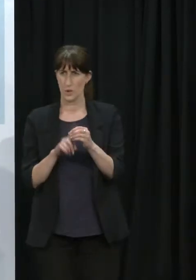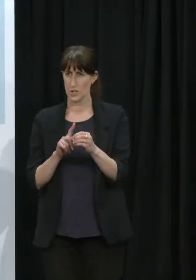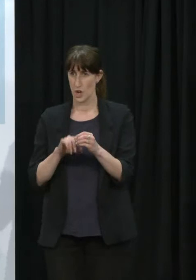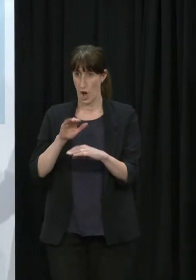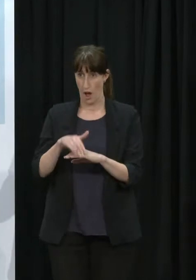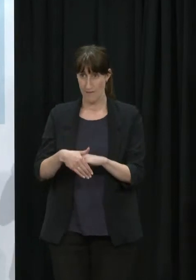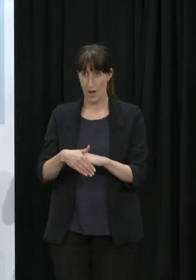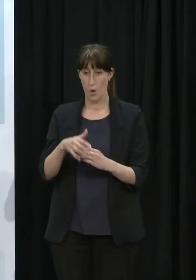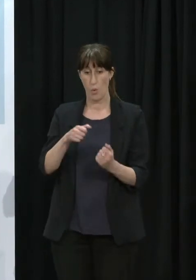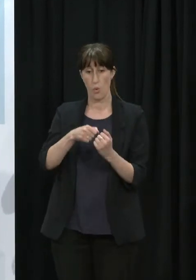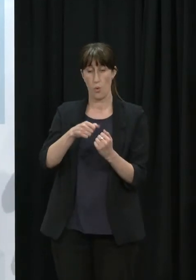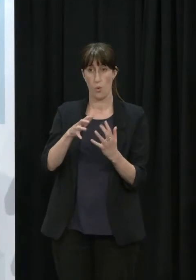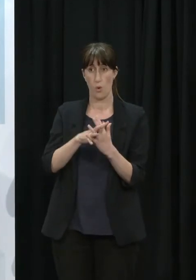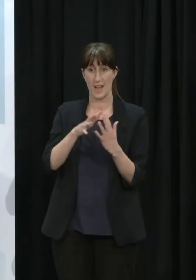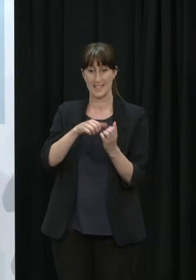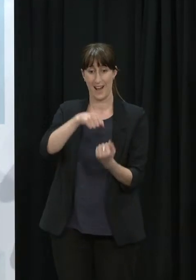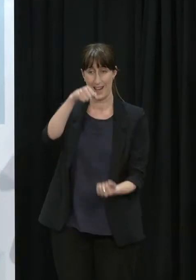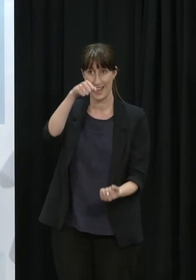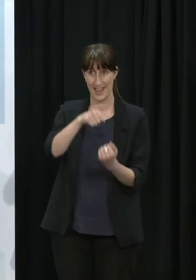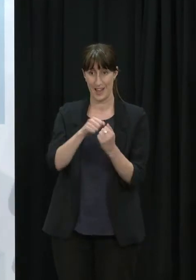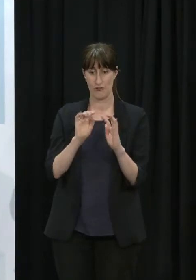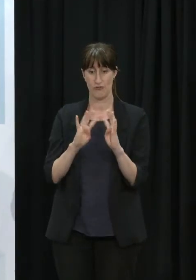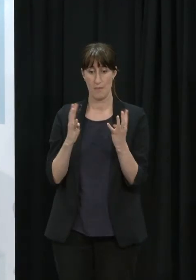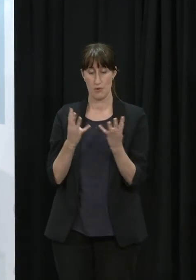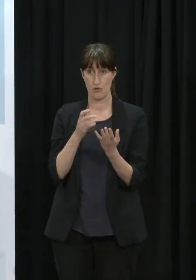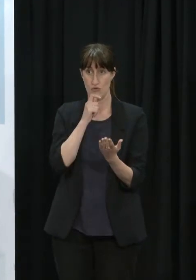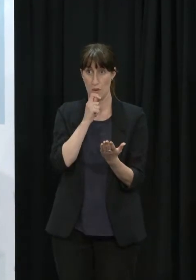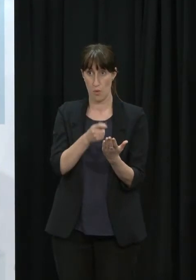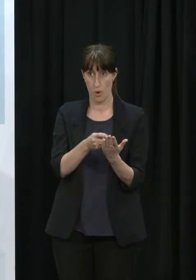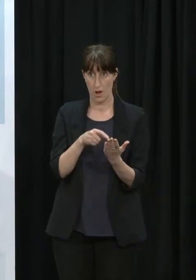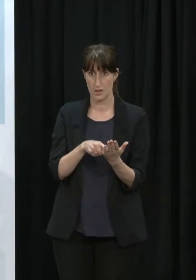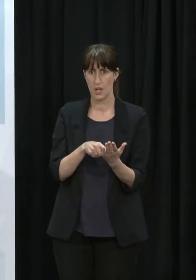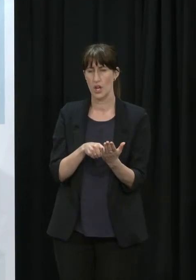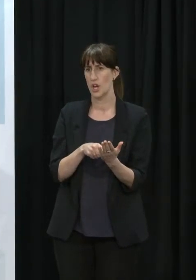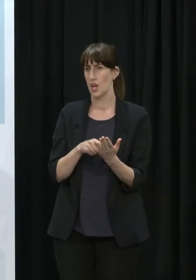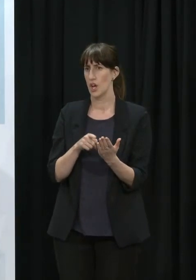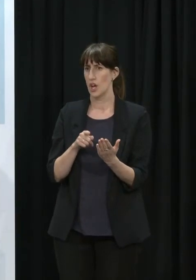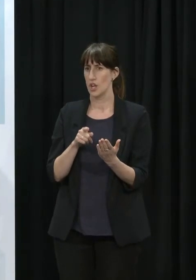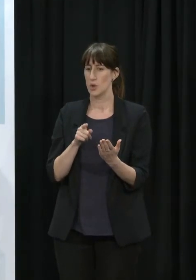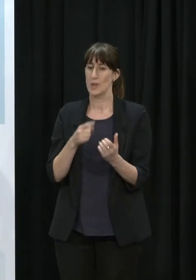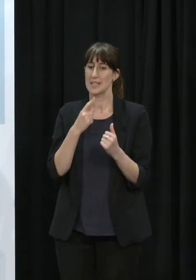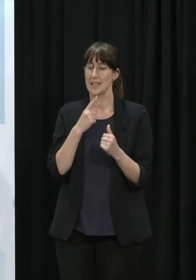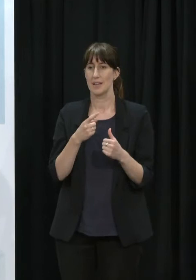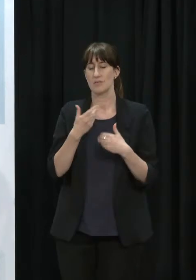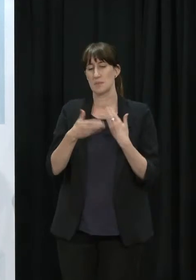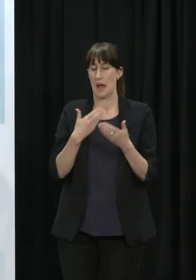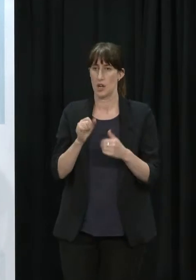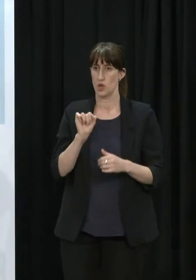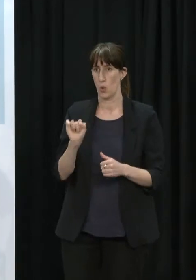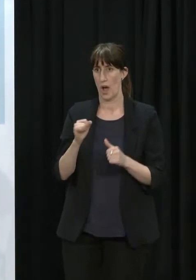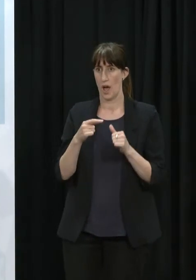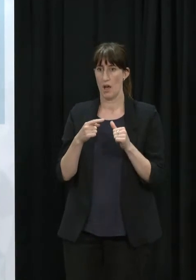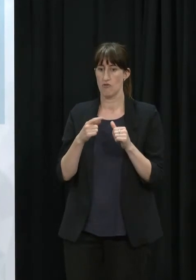wa whakanui me te whakaatu i te